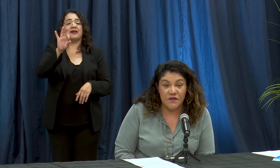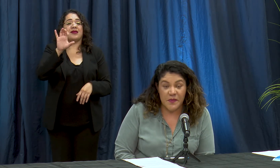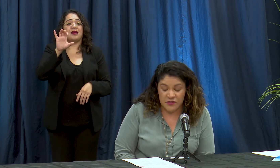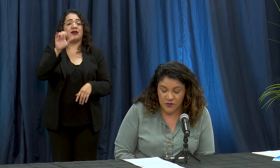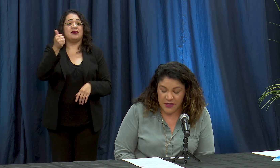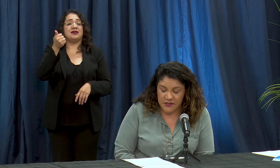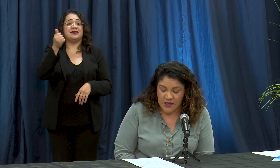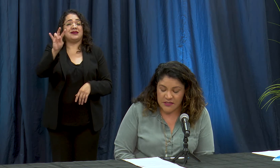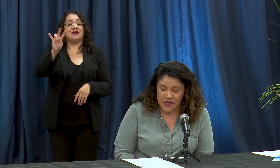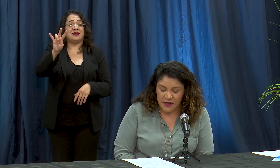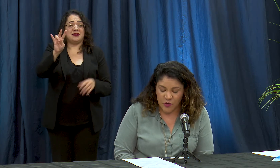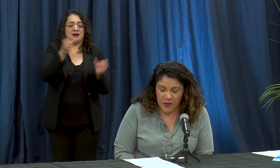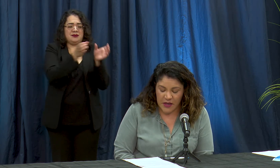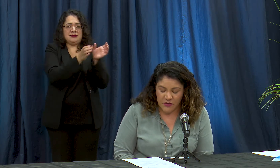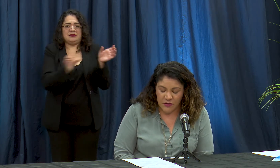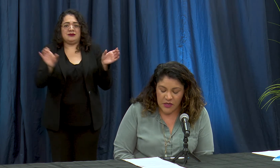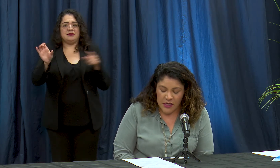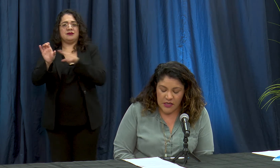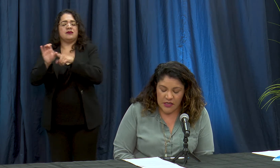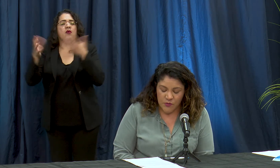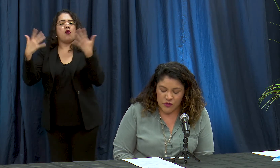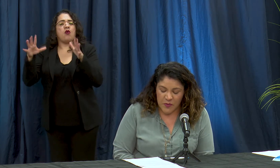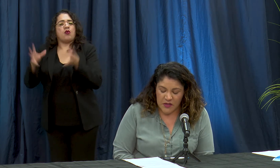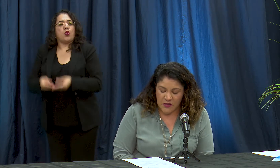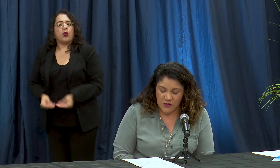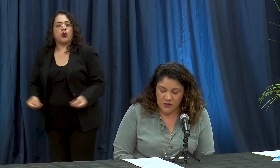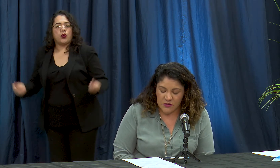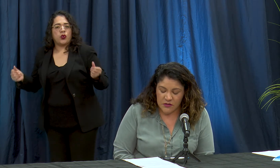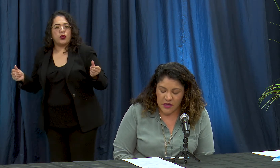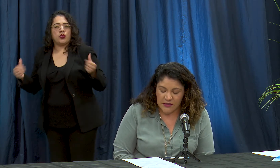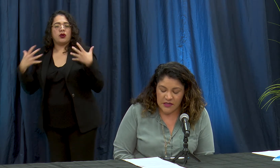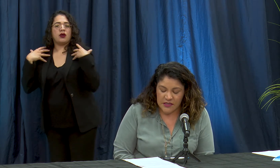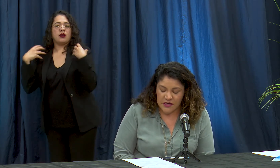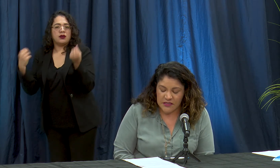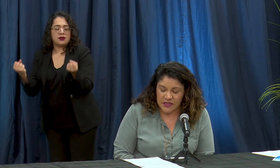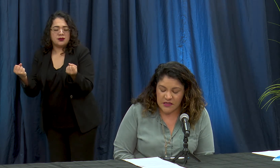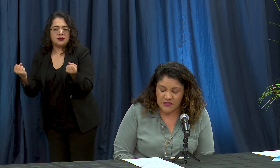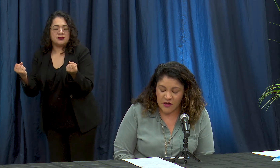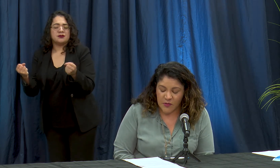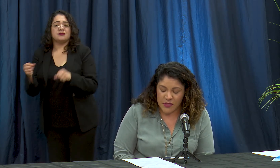Nueve personas sein recupera dou y hemos perdido a Trece residentes de long beach